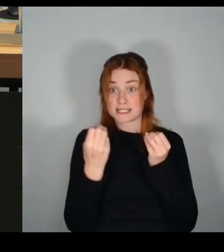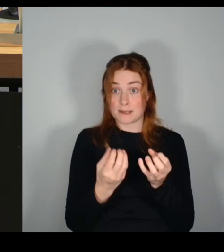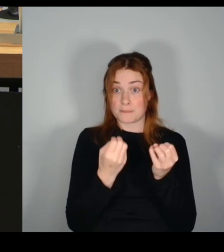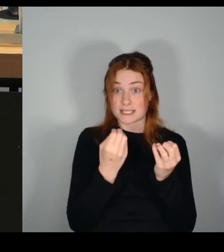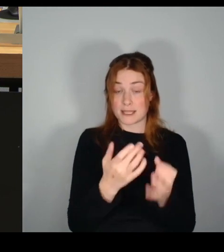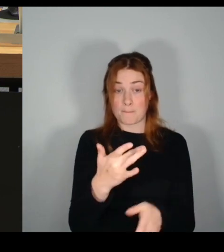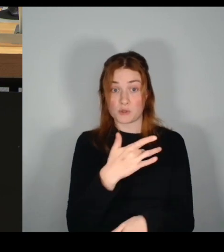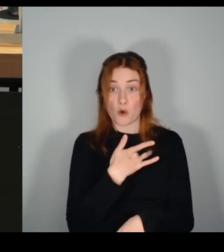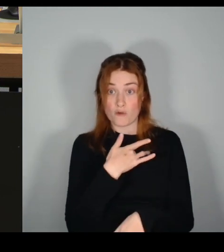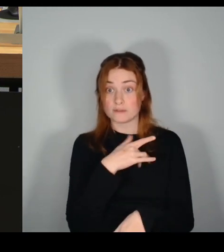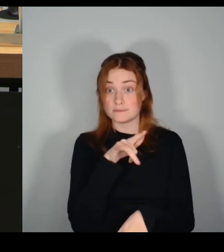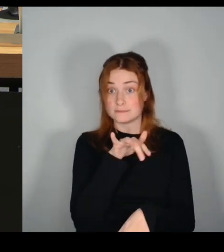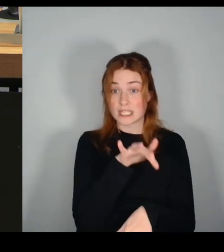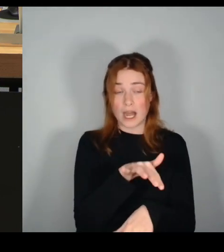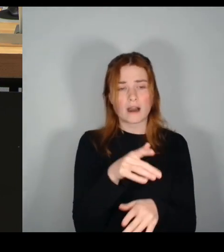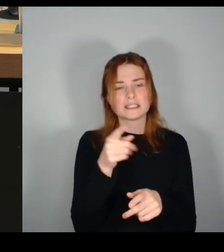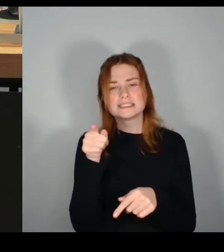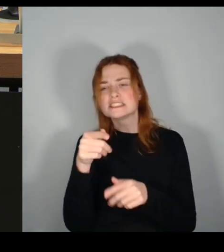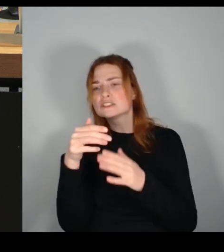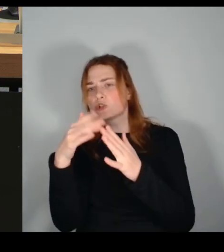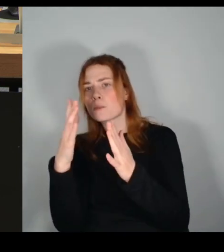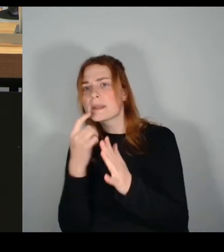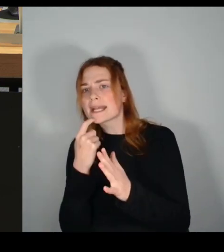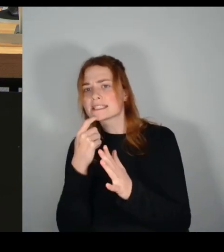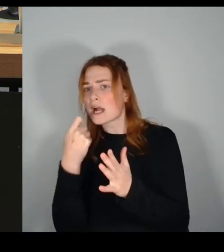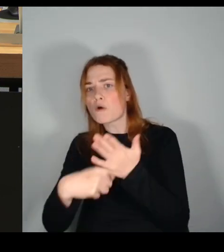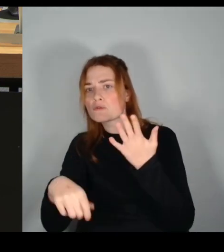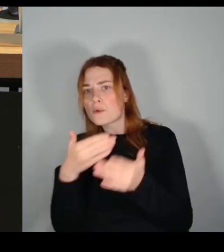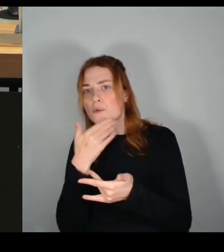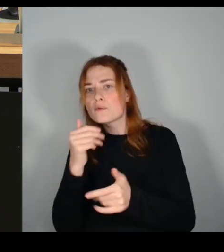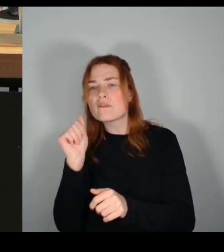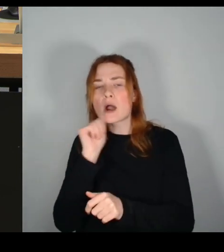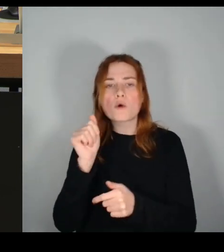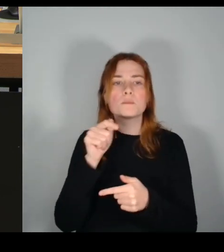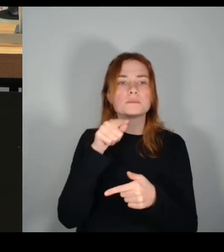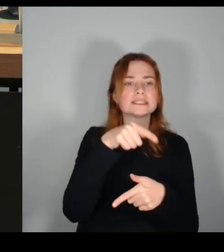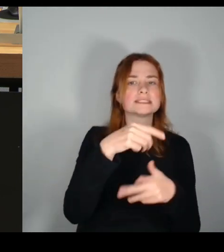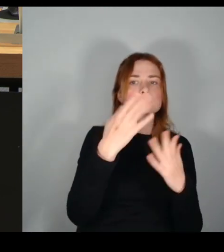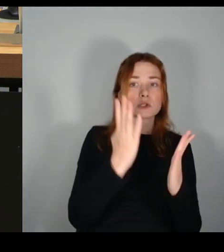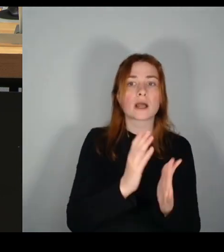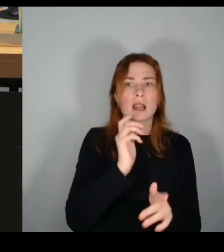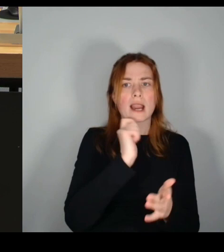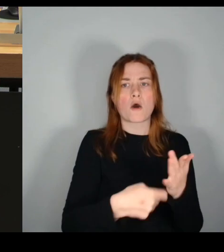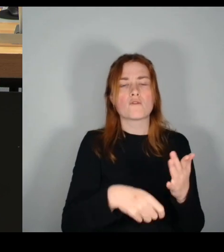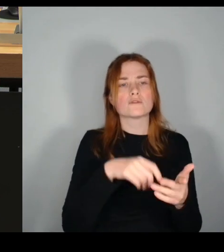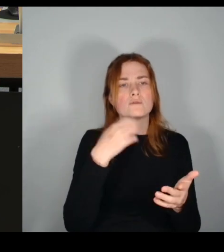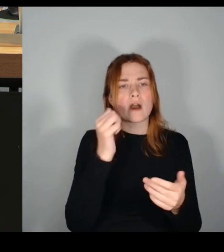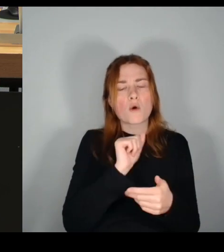Zehn, 50 oder 100 Millionen scheint ja auf den ersten Blick auch nicht so viel zu sein. Warum kaufen wir diese Immobilie